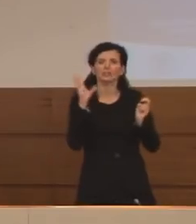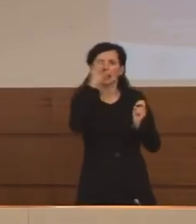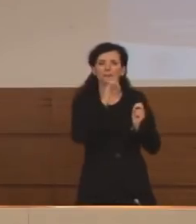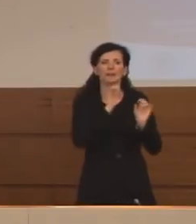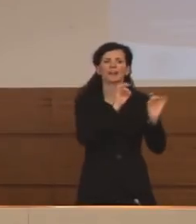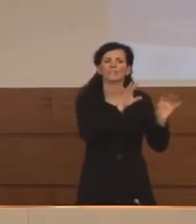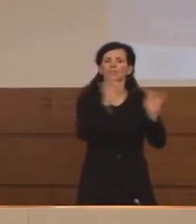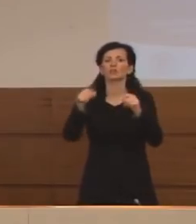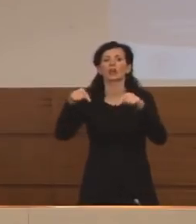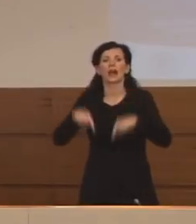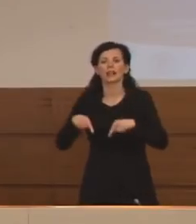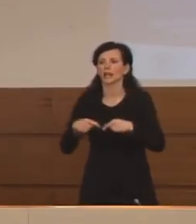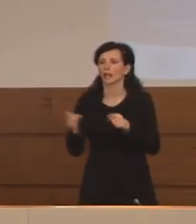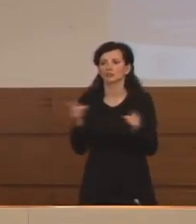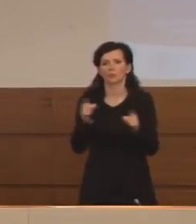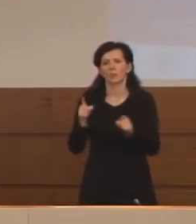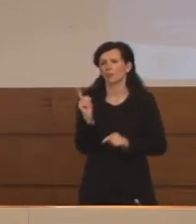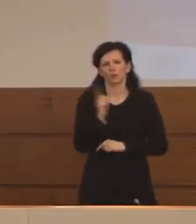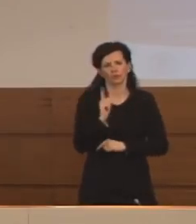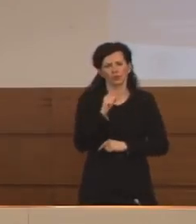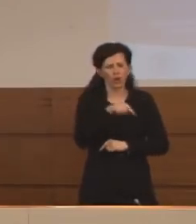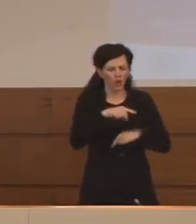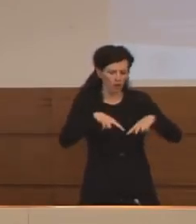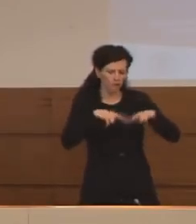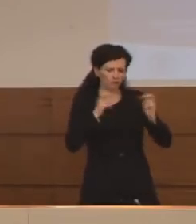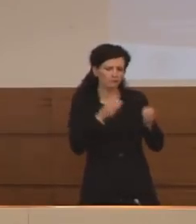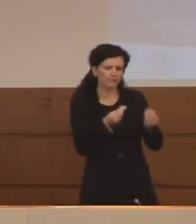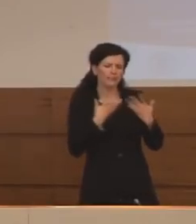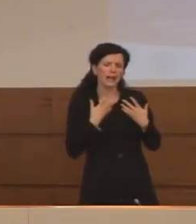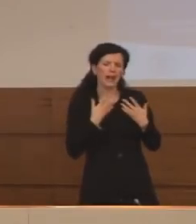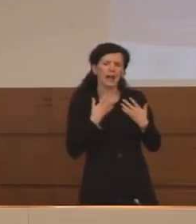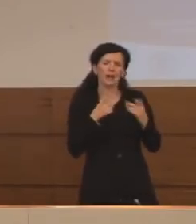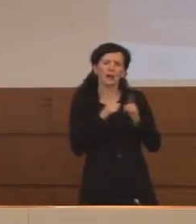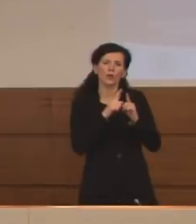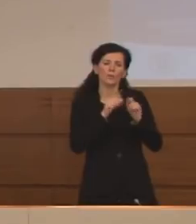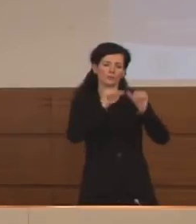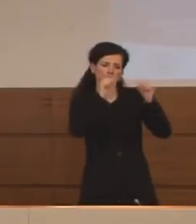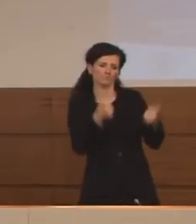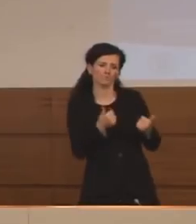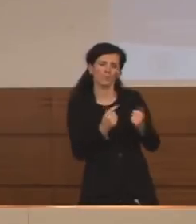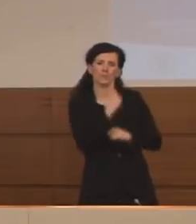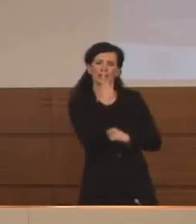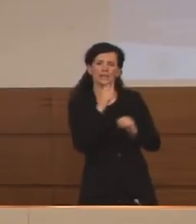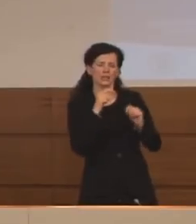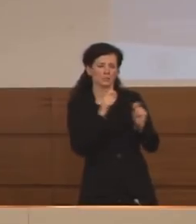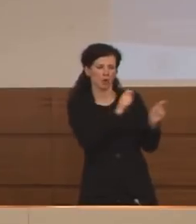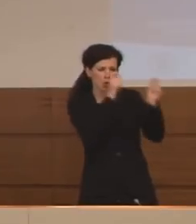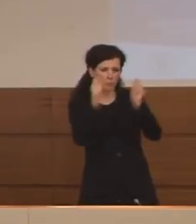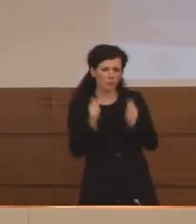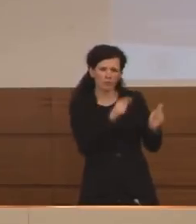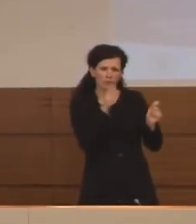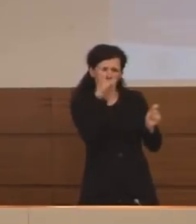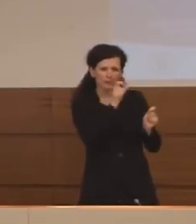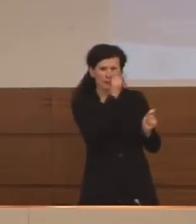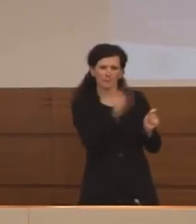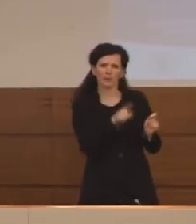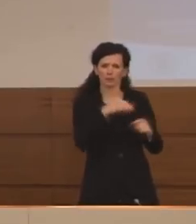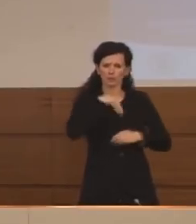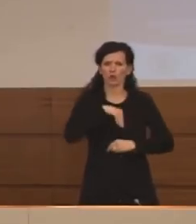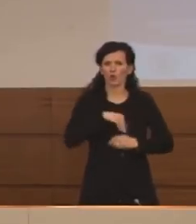Servono magari a fare un primo screening per quanto riguarda la diagnosi. E servono soprattuitto a fare degli studi di sieroprevalenza a fini epidemiologici.